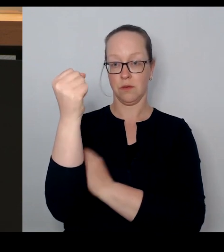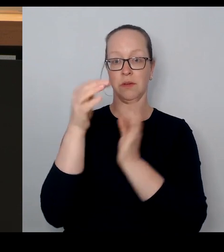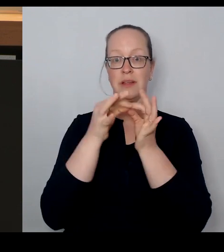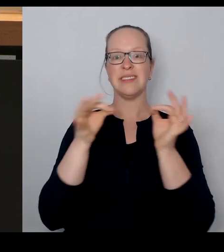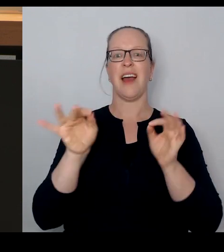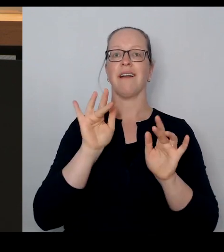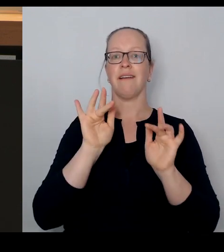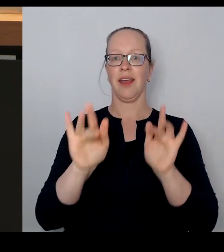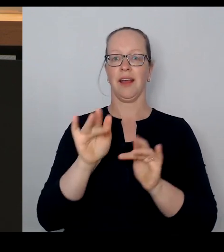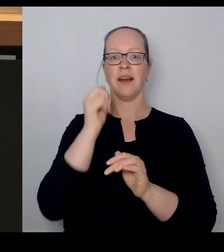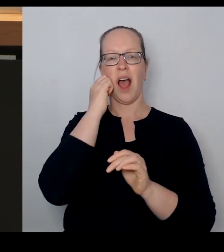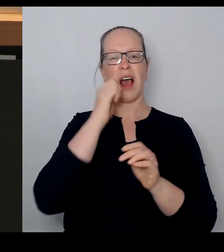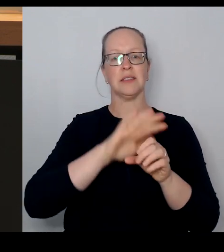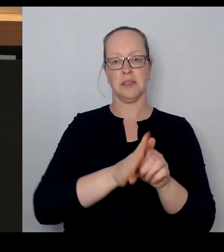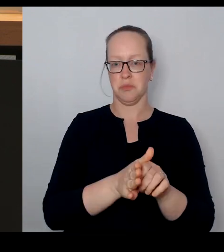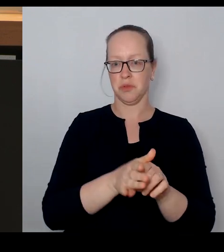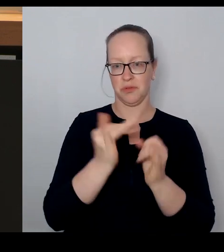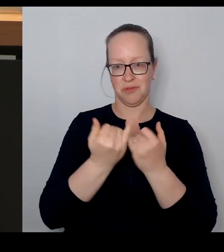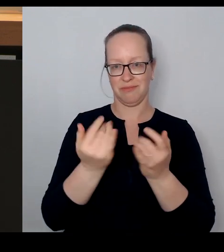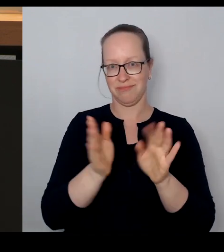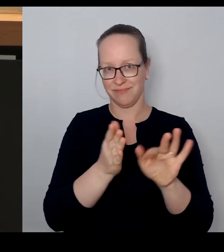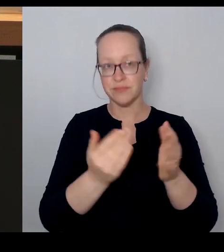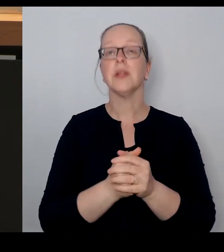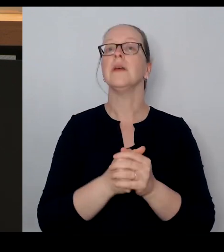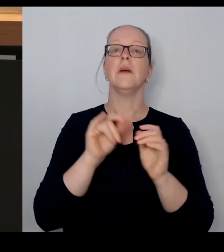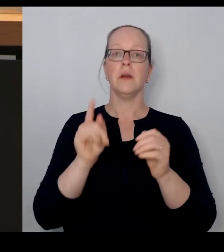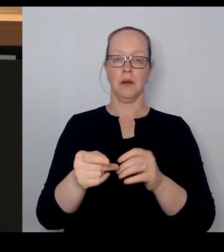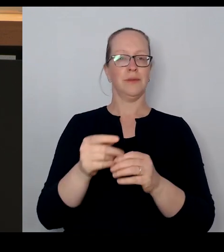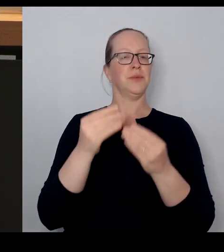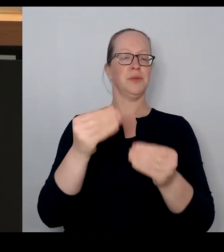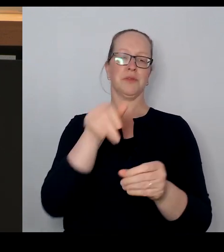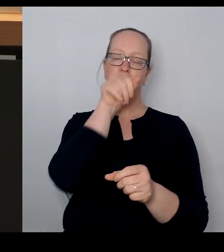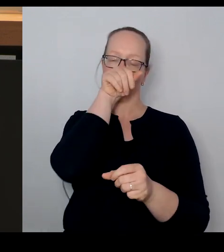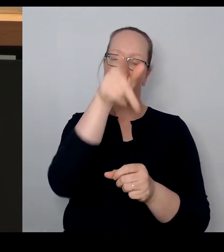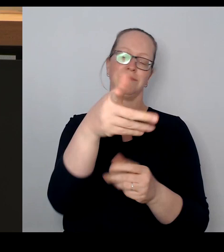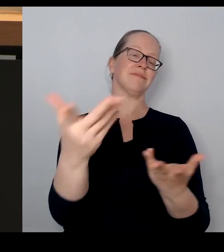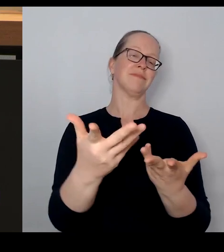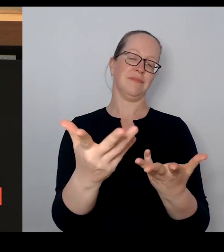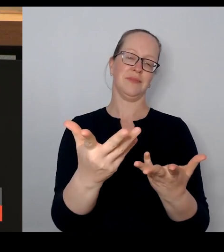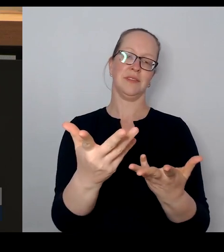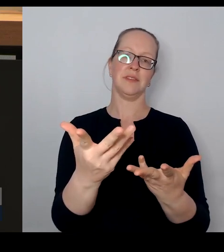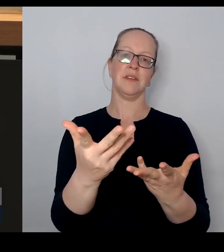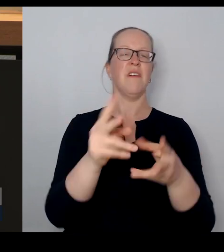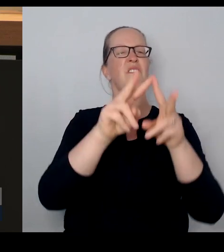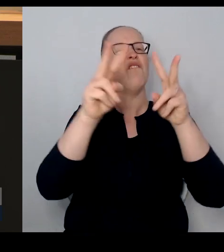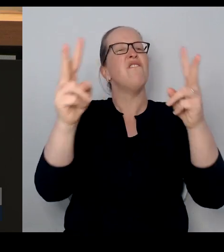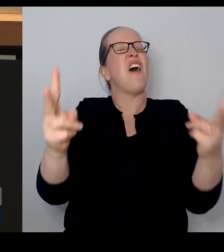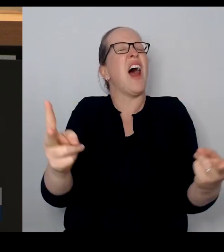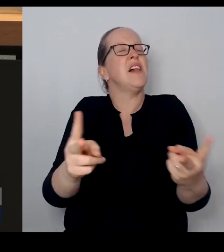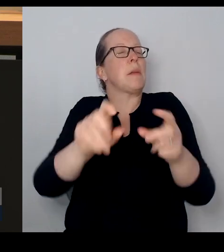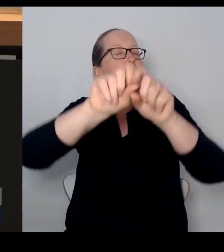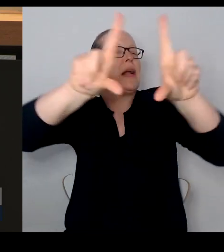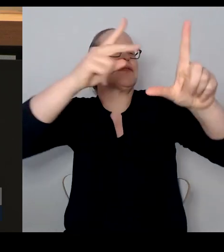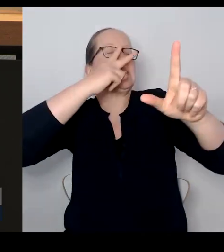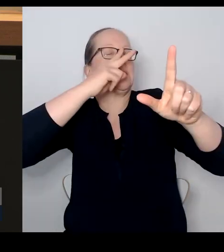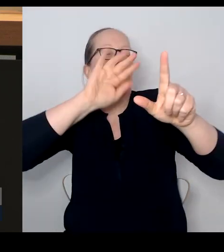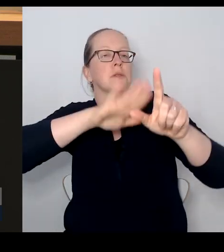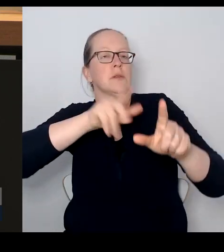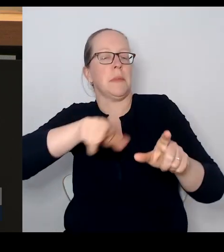Die Welt Dabei wissen Sie so wenig offensichtlich auch nicht, dass das Programm Spurwechsel ein Programm des Bundes ist, was hier jahrelang